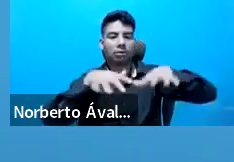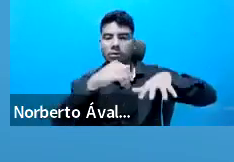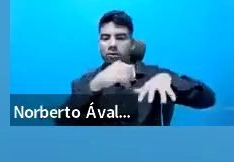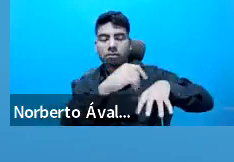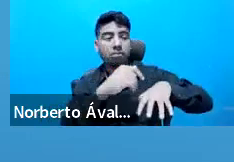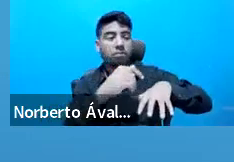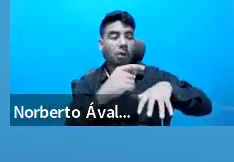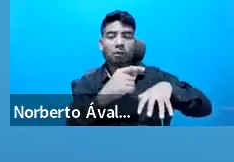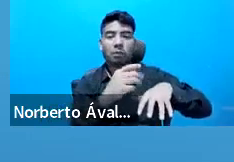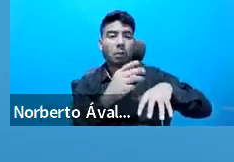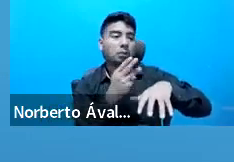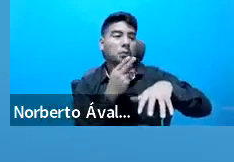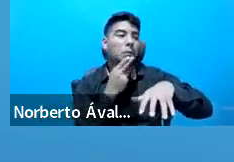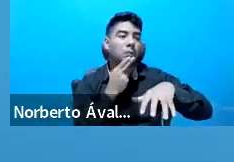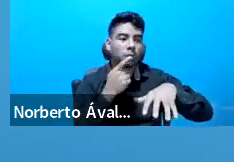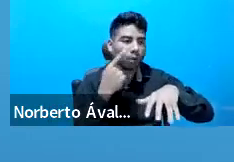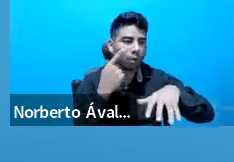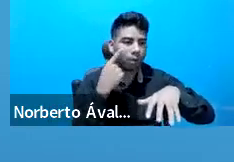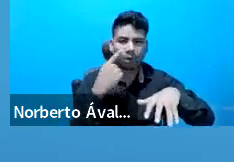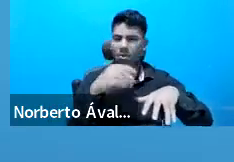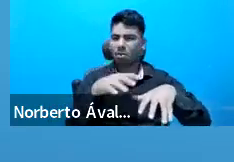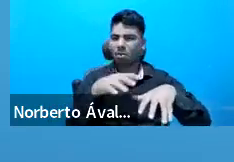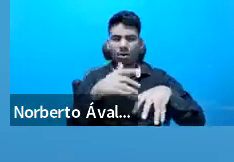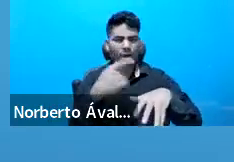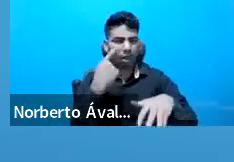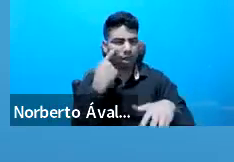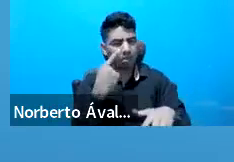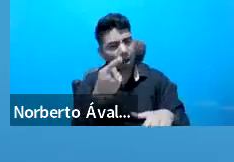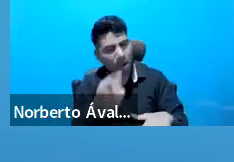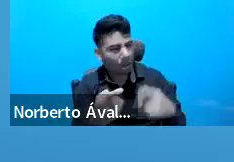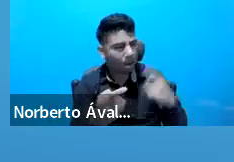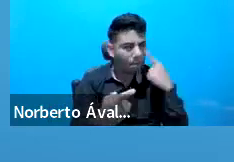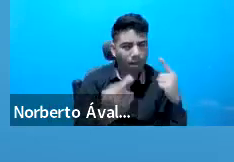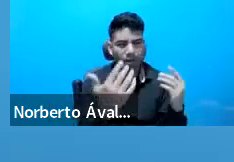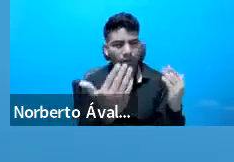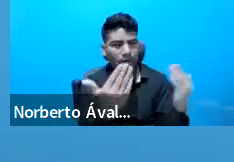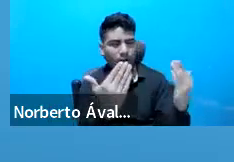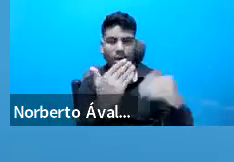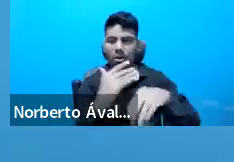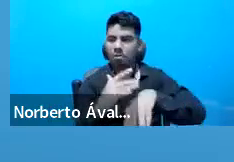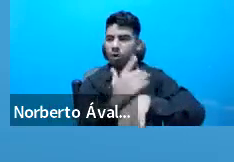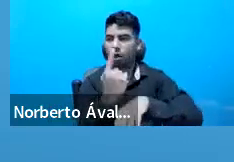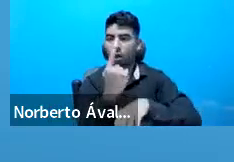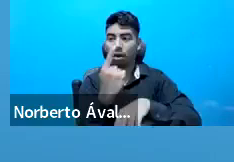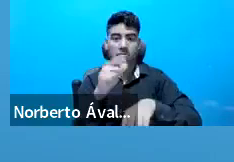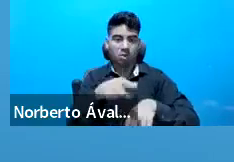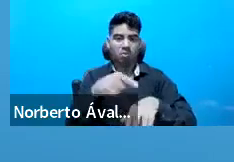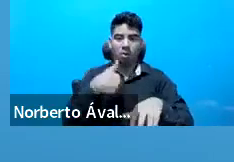un residuo residuo. Es 0, No residuo. Es 0. No siempre tienen que dejar algo go, porque en